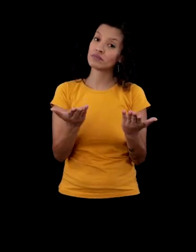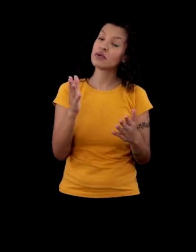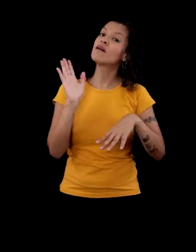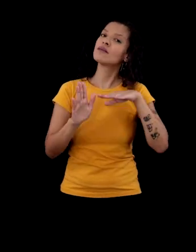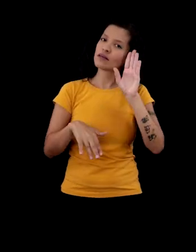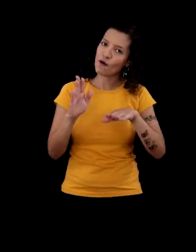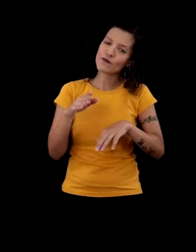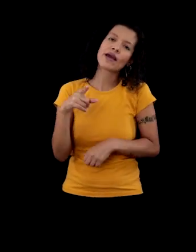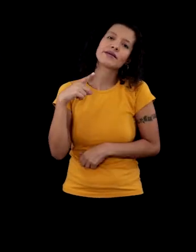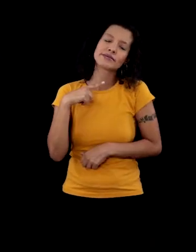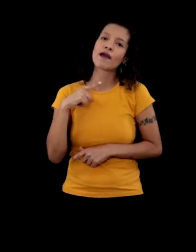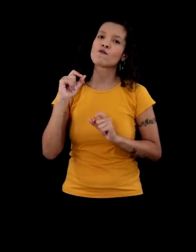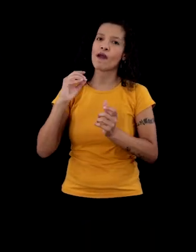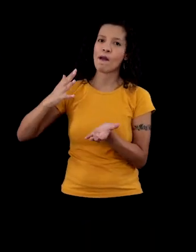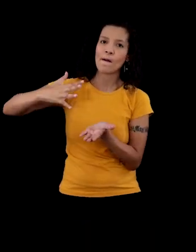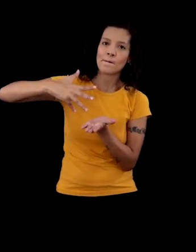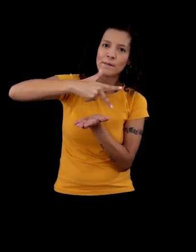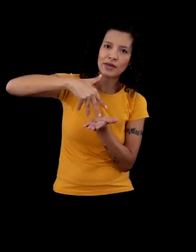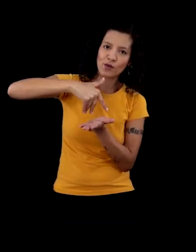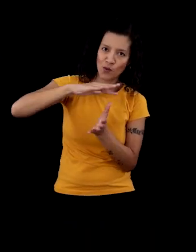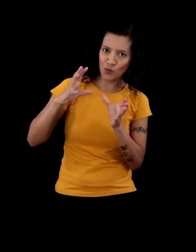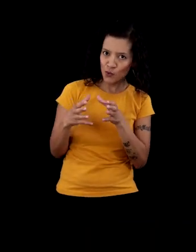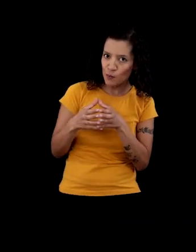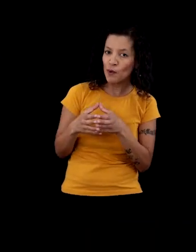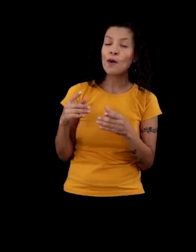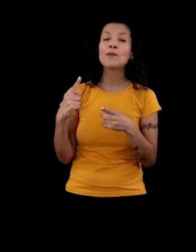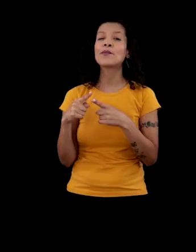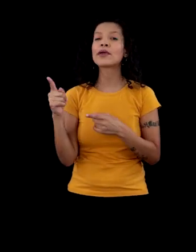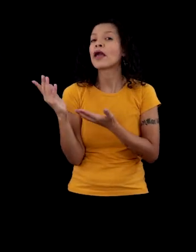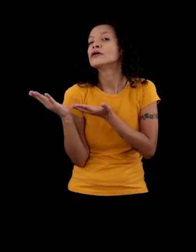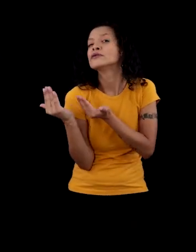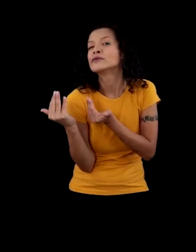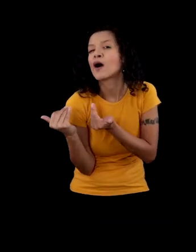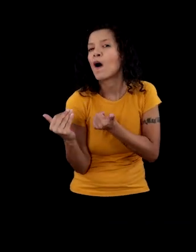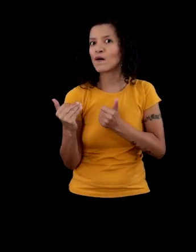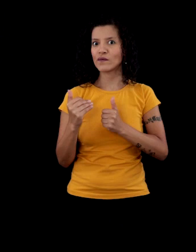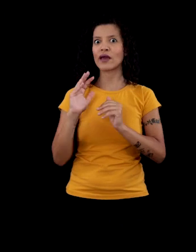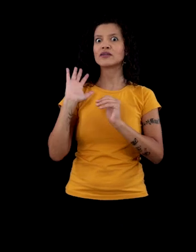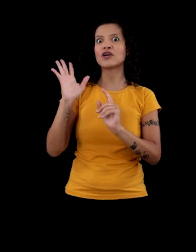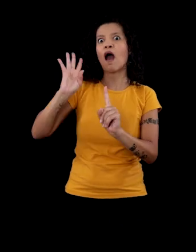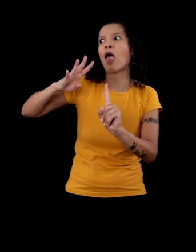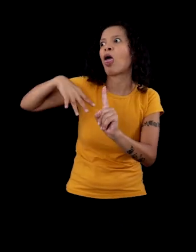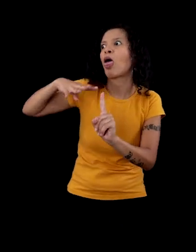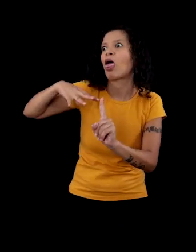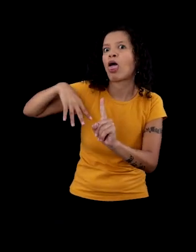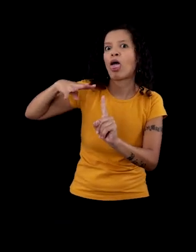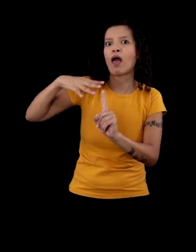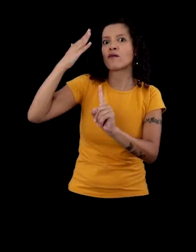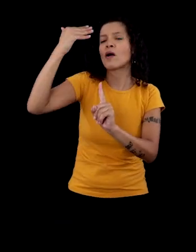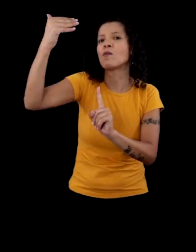que tem aquela coisa – talvez venha dos Beatles – de que eles começaram novinhos, eram ídolos